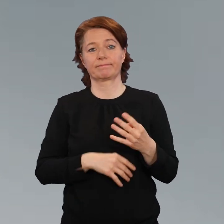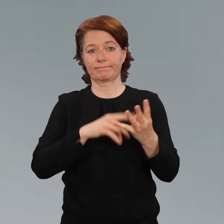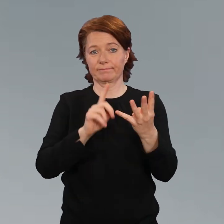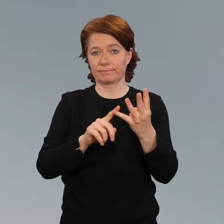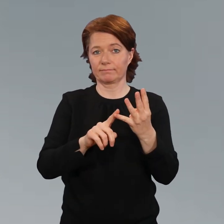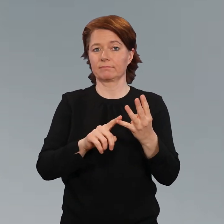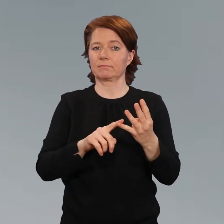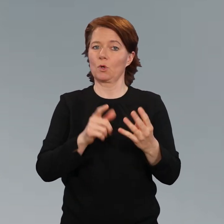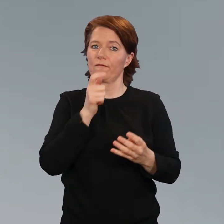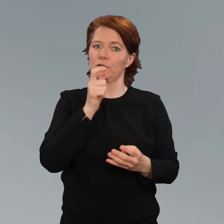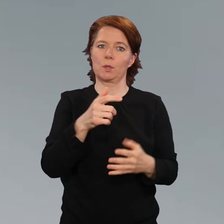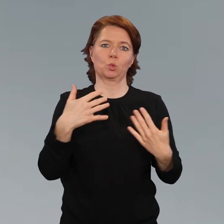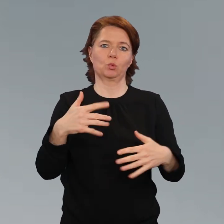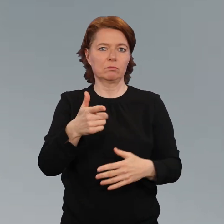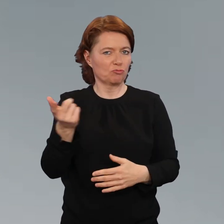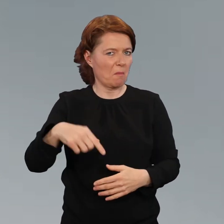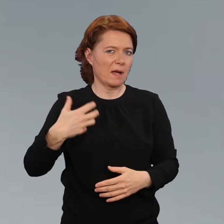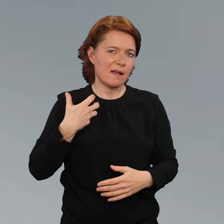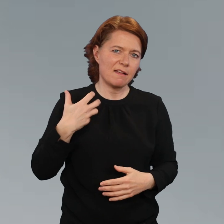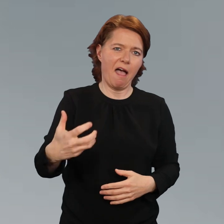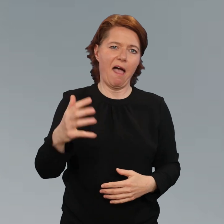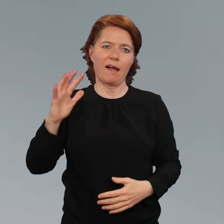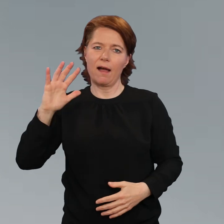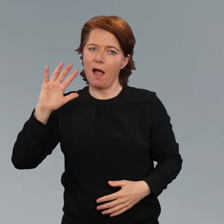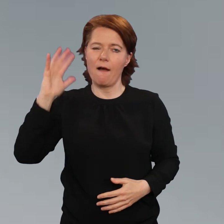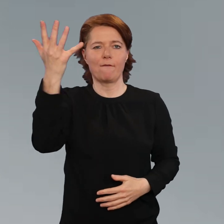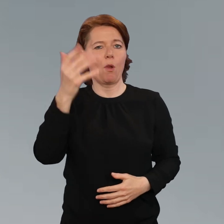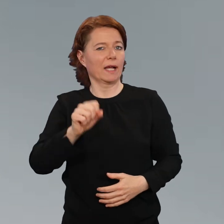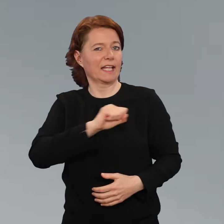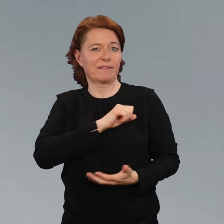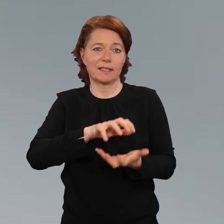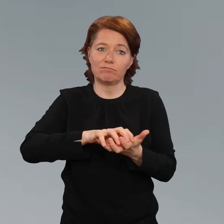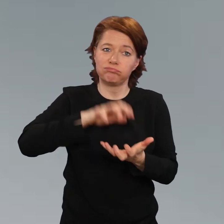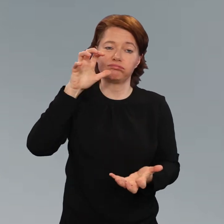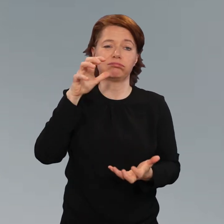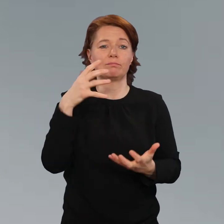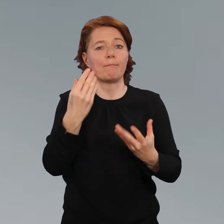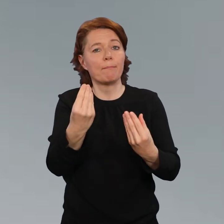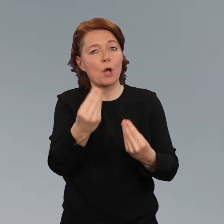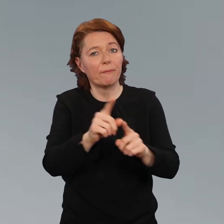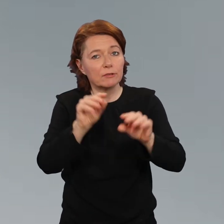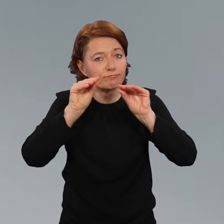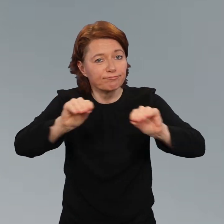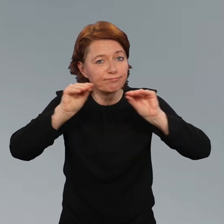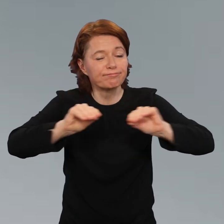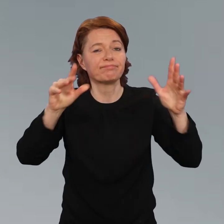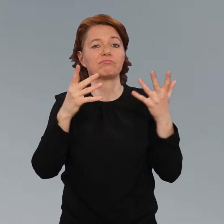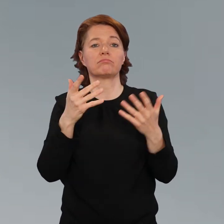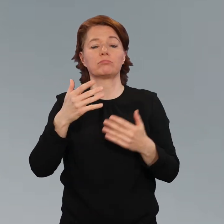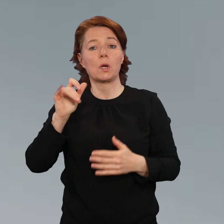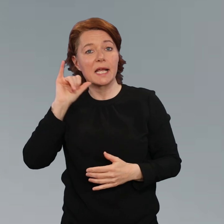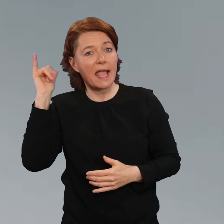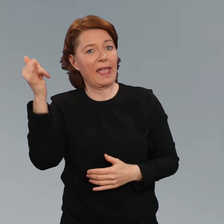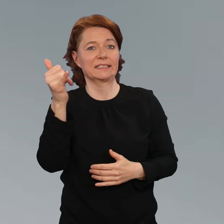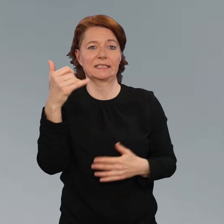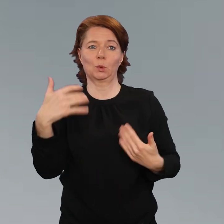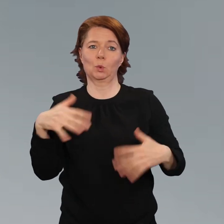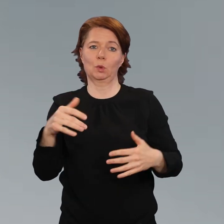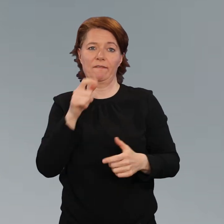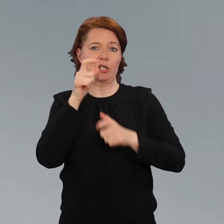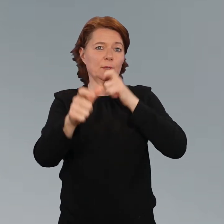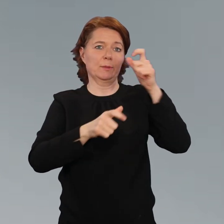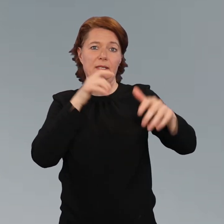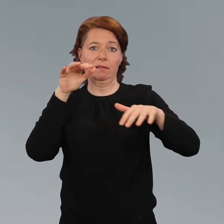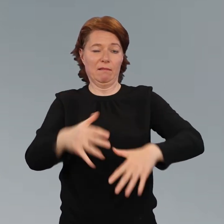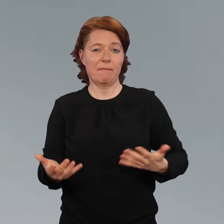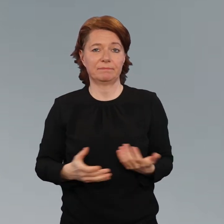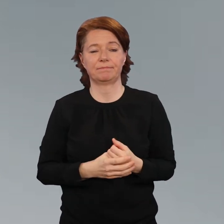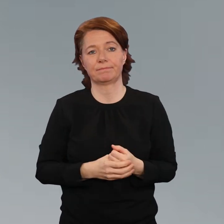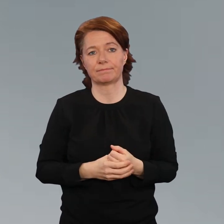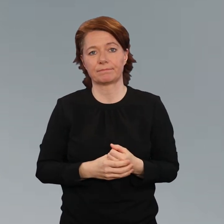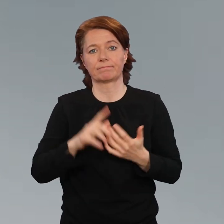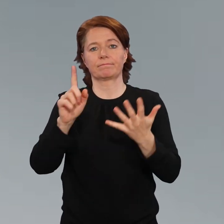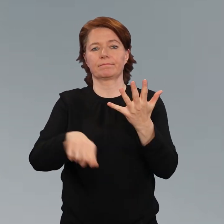4. Es werden Reichtum, Erfolg, große Gewinne, Fortbildungen und Reisen versprochen